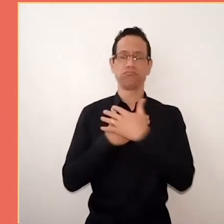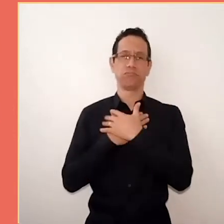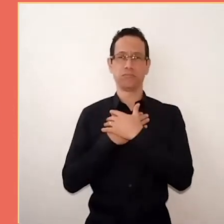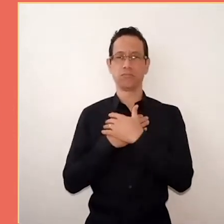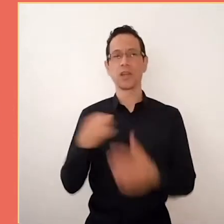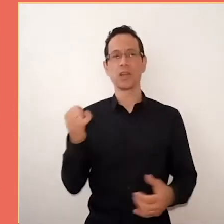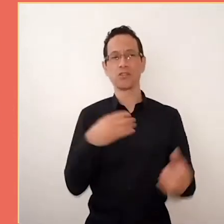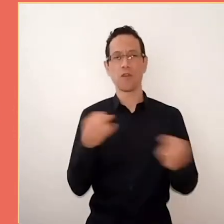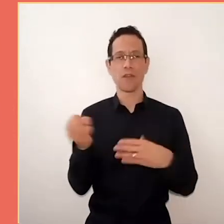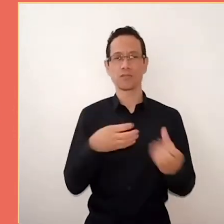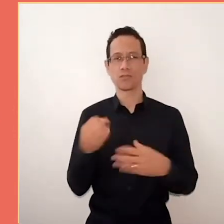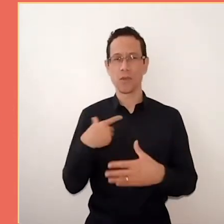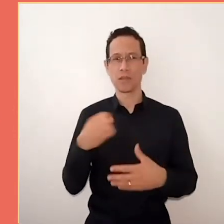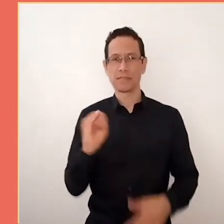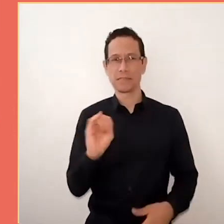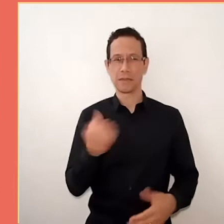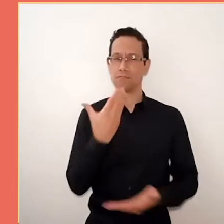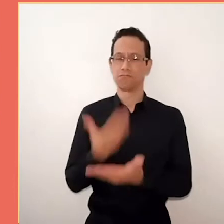Foi um tiro no peito, como disse uma participante.